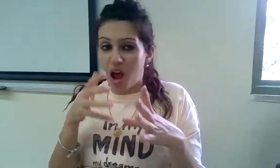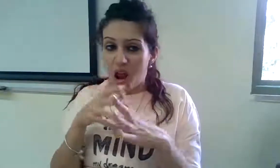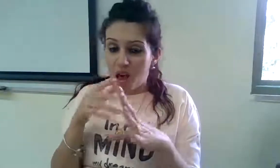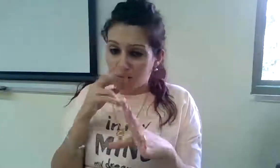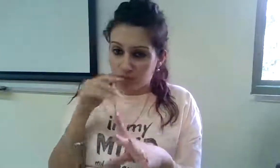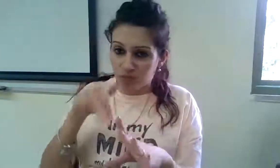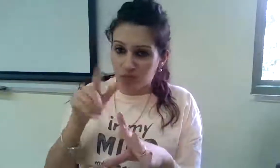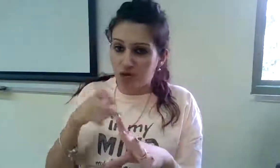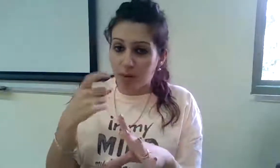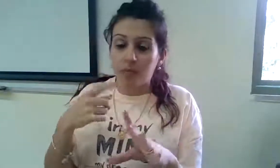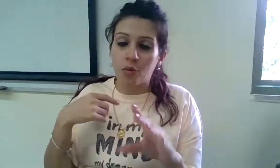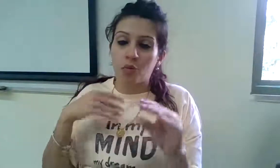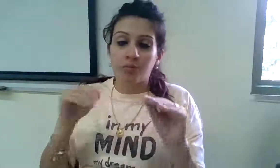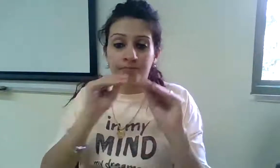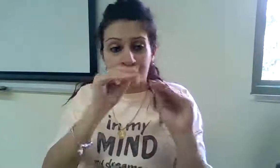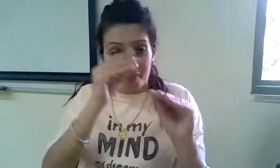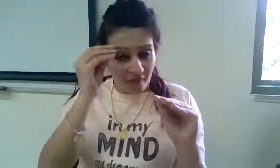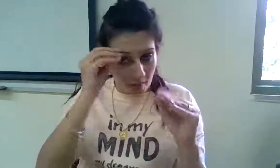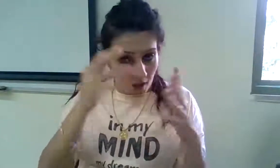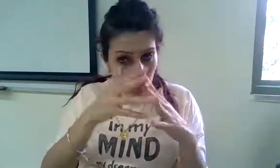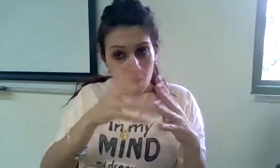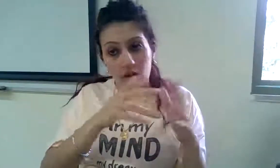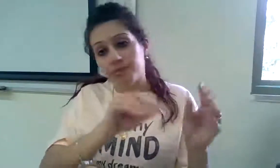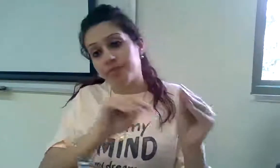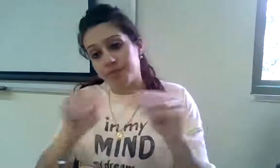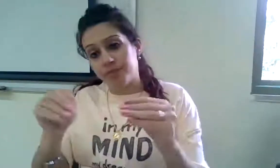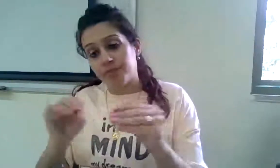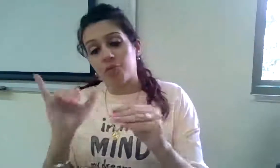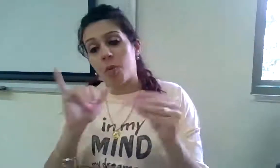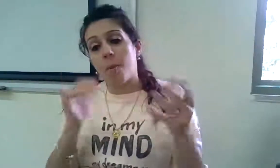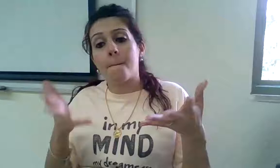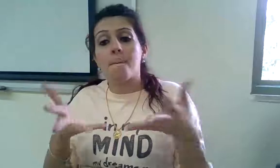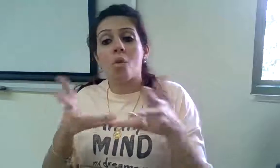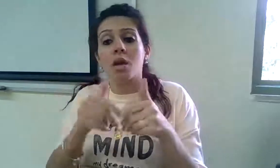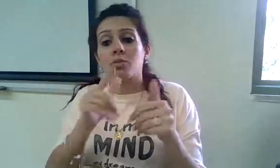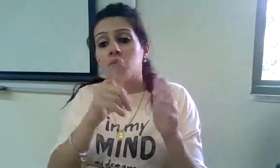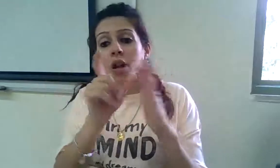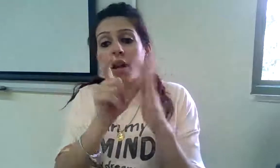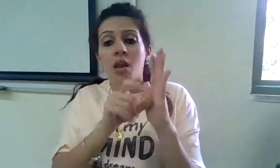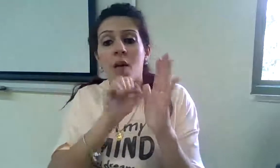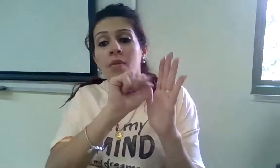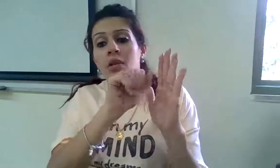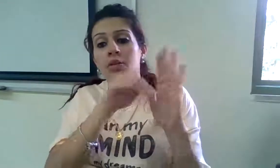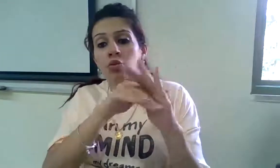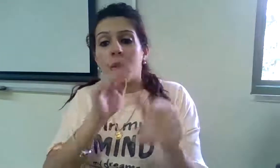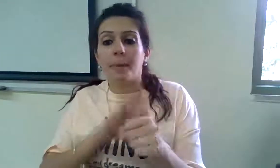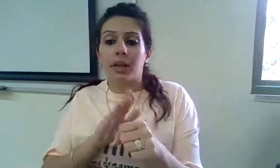وذلك يعني باننا نترجم الذي كان من المفترض